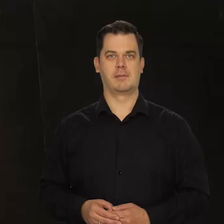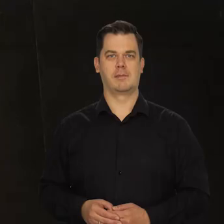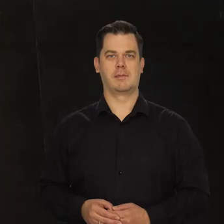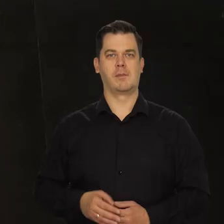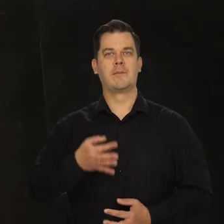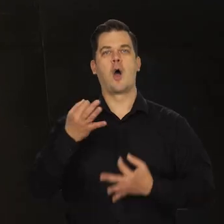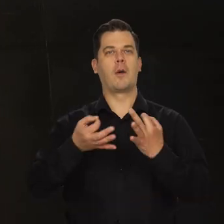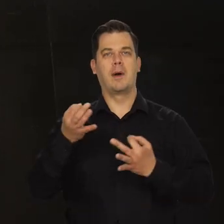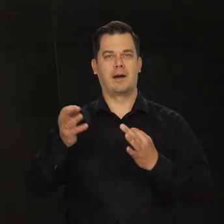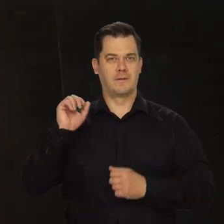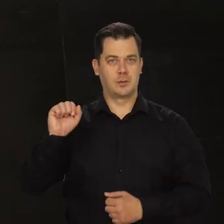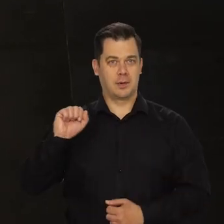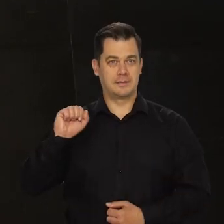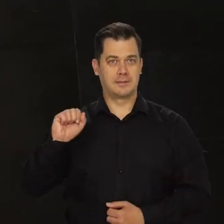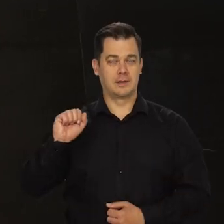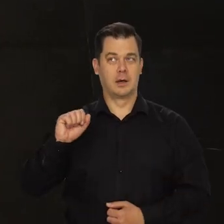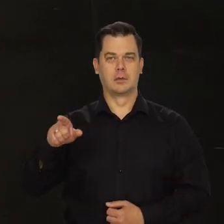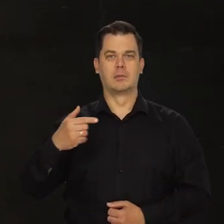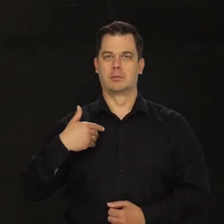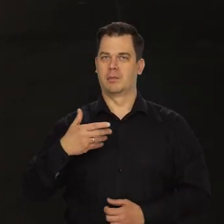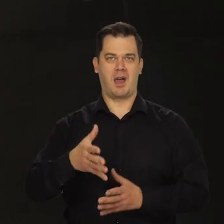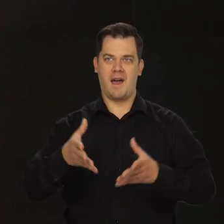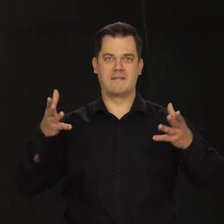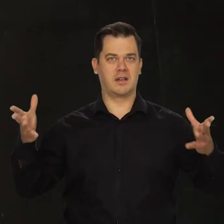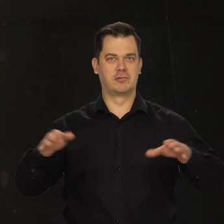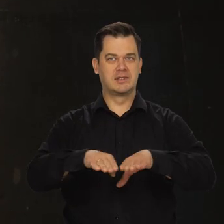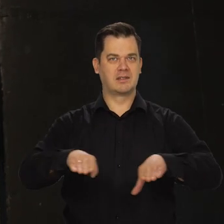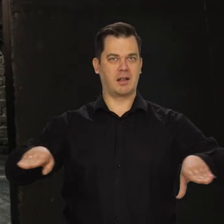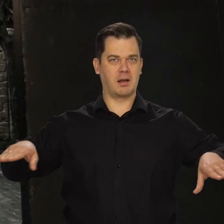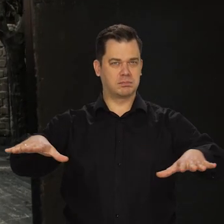Opera Wrocławska posiada jedną z największych scen operowych w kraju.